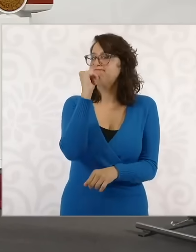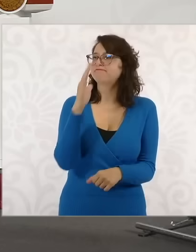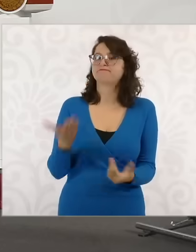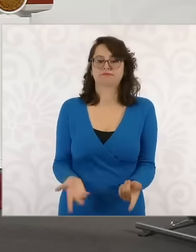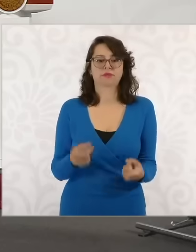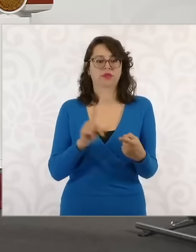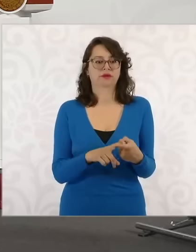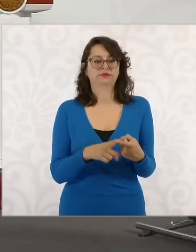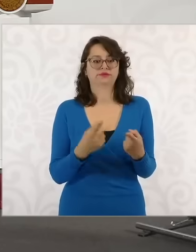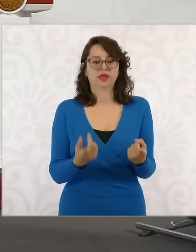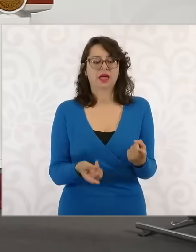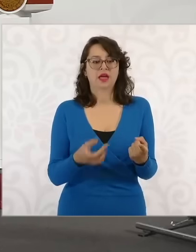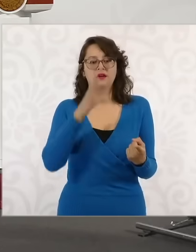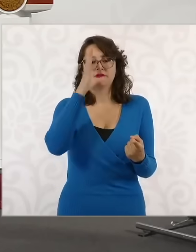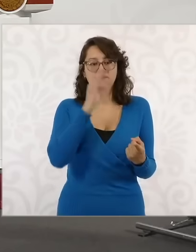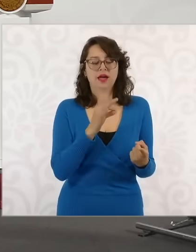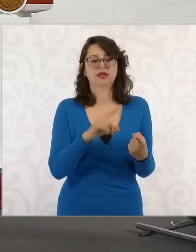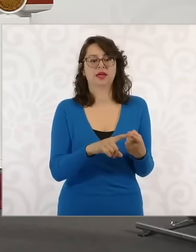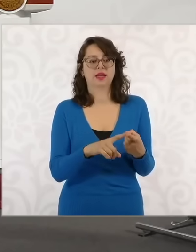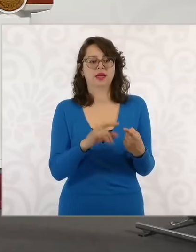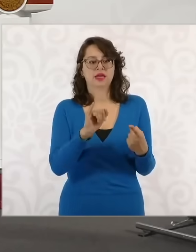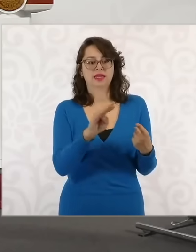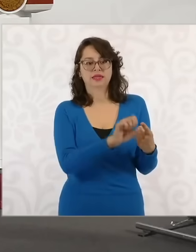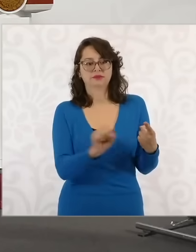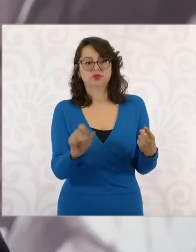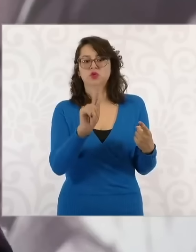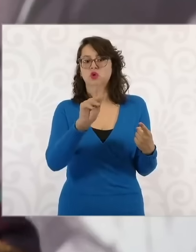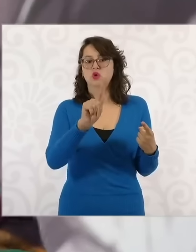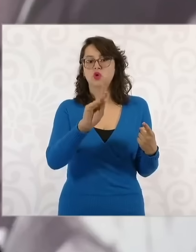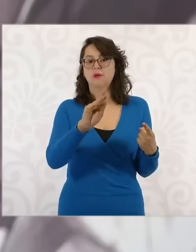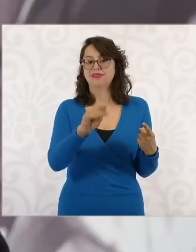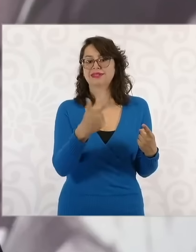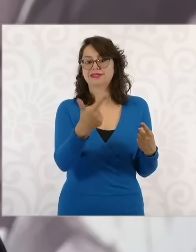quede es el incumplimiento. Y en el IS estar tenemos un incumplimiento aún mayor. Estamos mucho